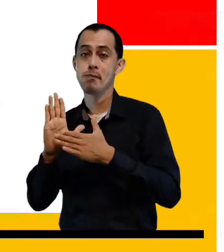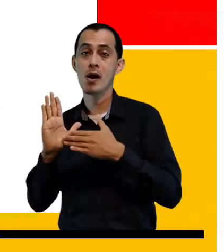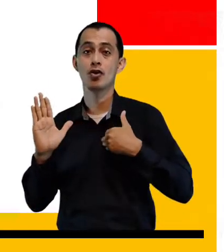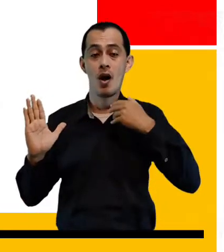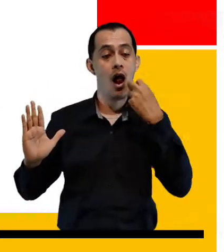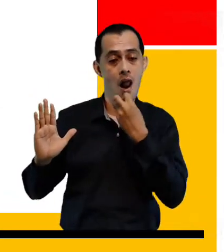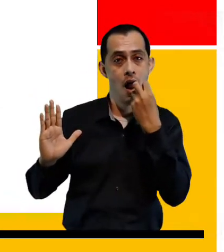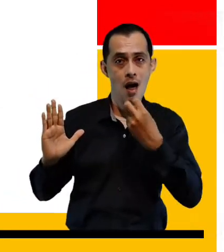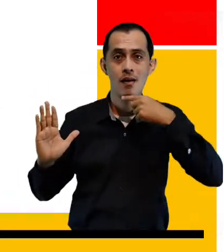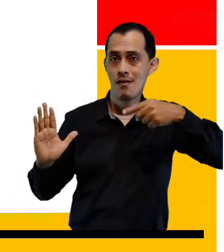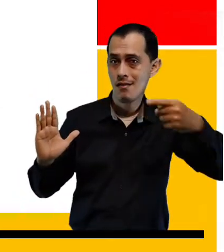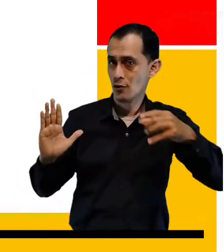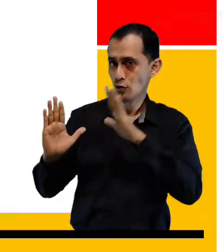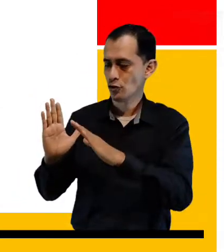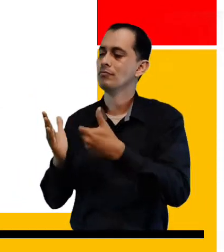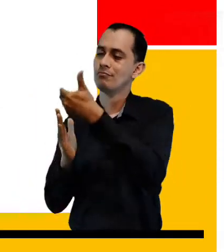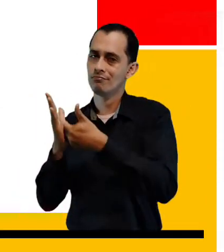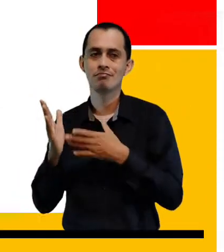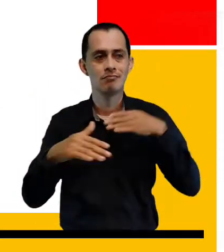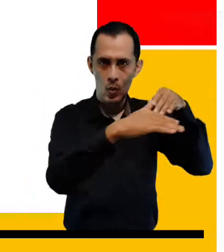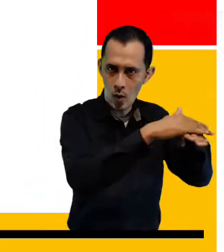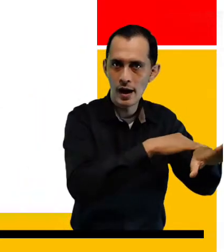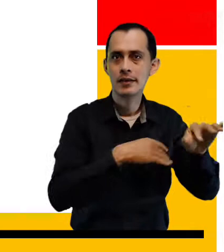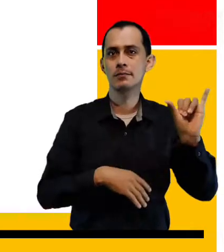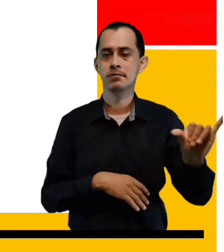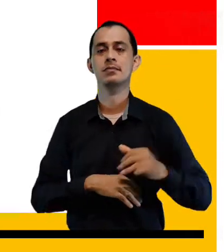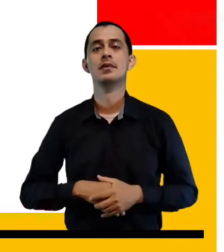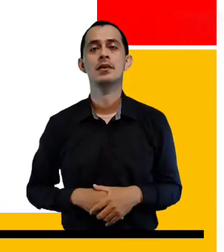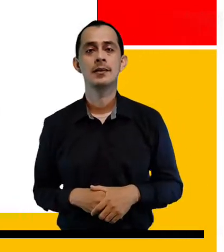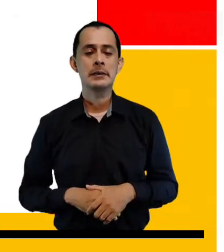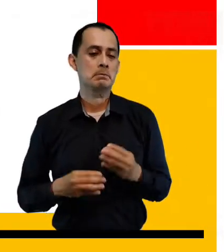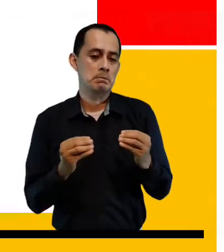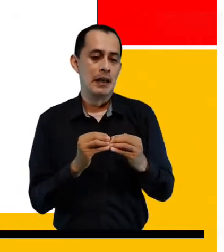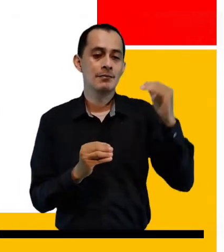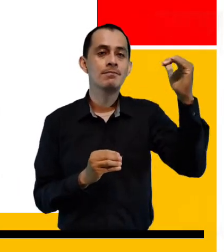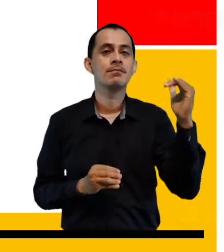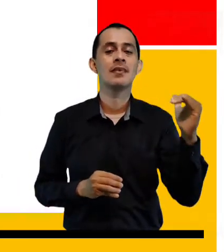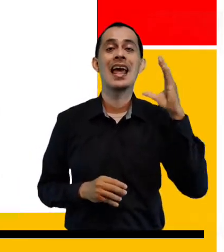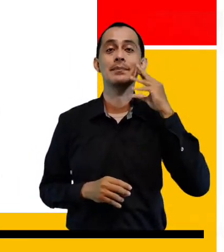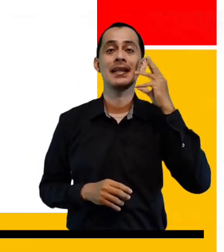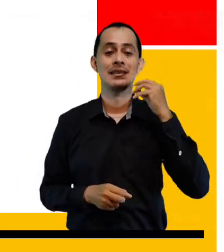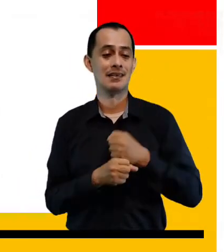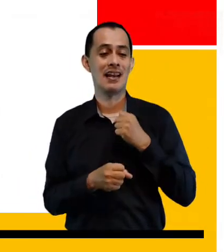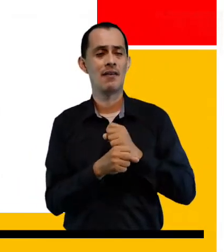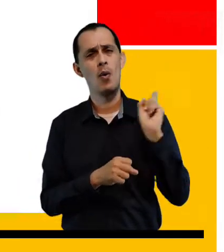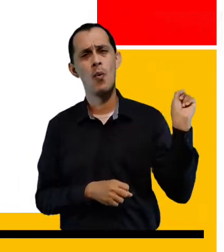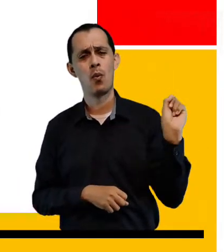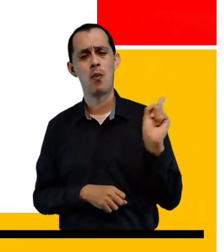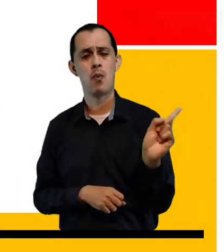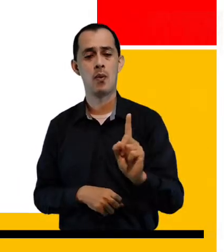de dichos idiomas y también la experiencia laboral. Recuerden que los soportes para